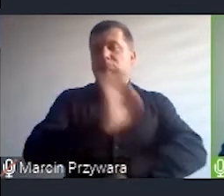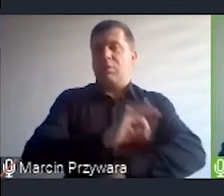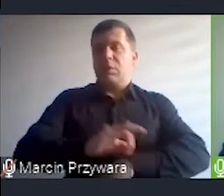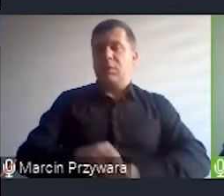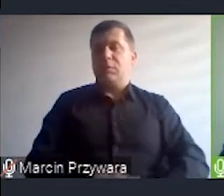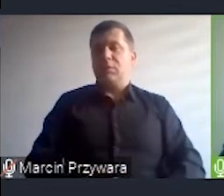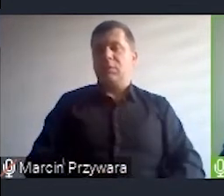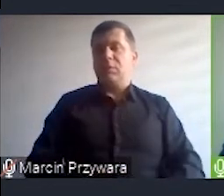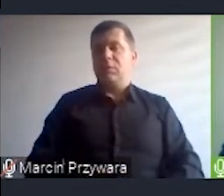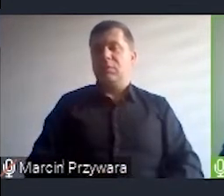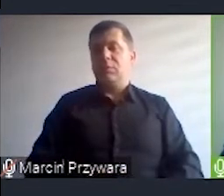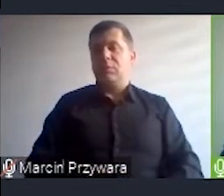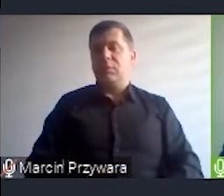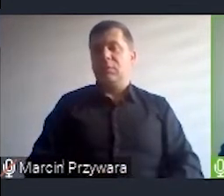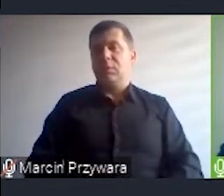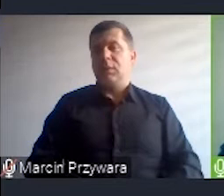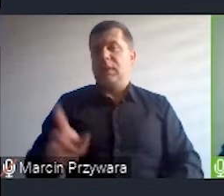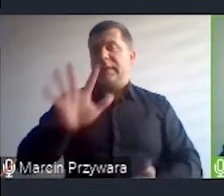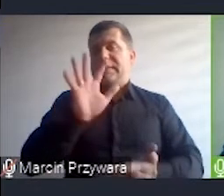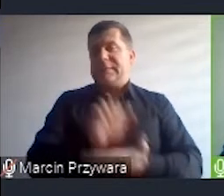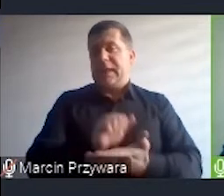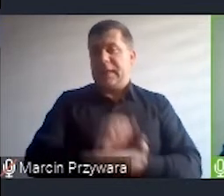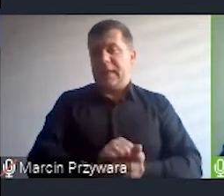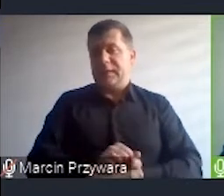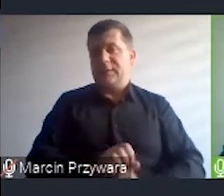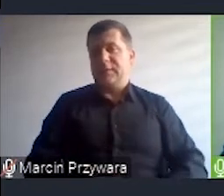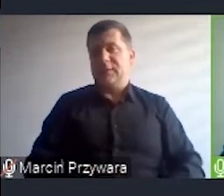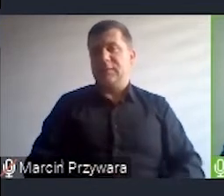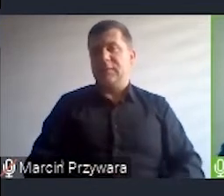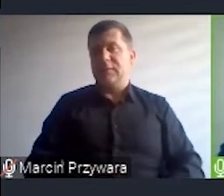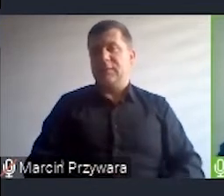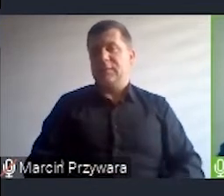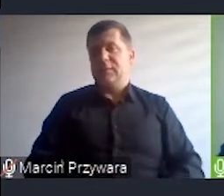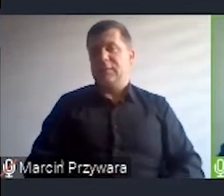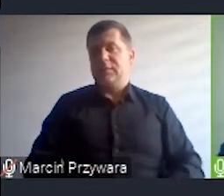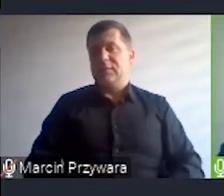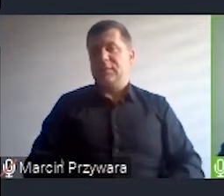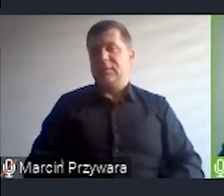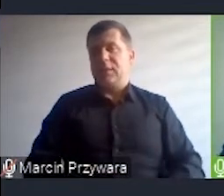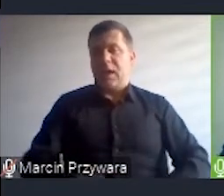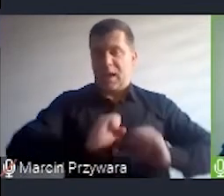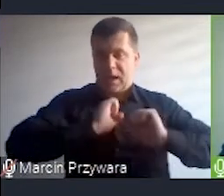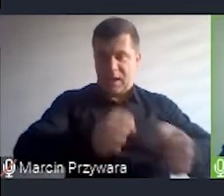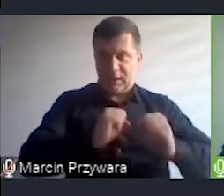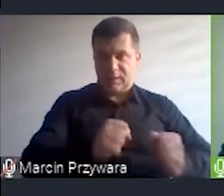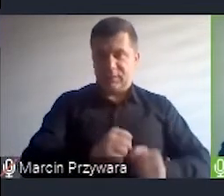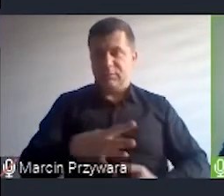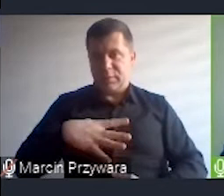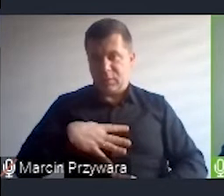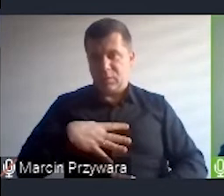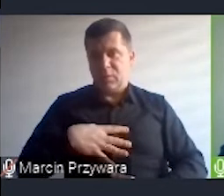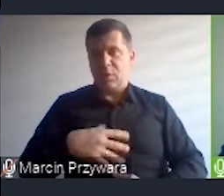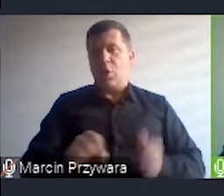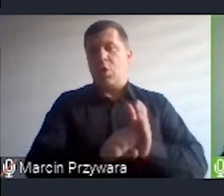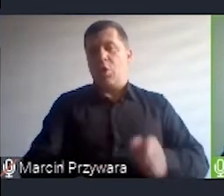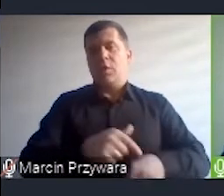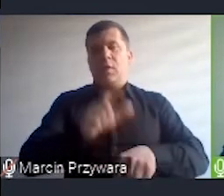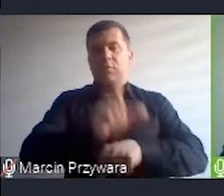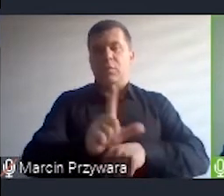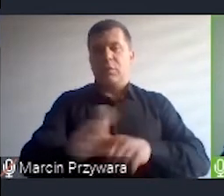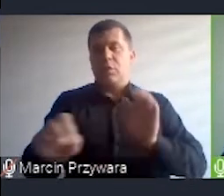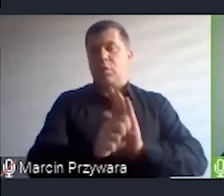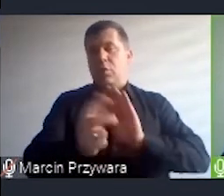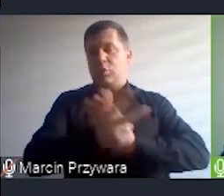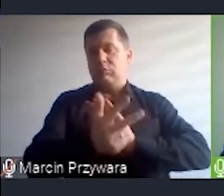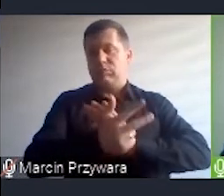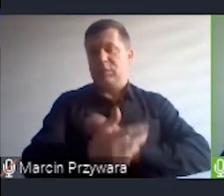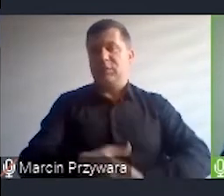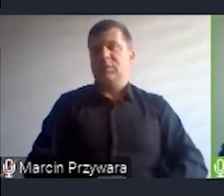czyli powiedzmy zajęcia związane z aktywizacją odbywały się od 12:00 do 18:00,